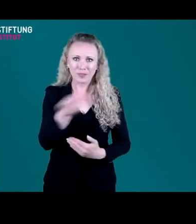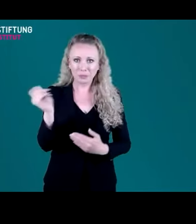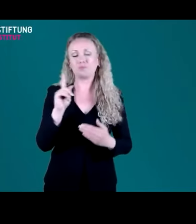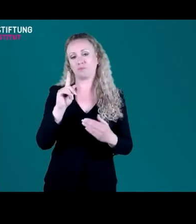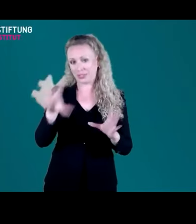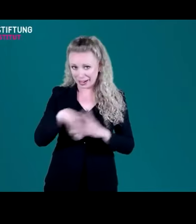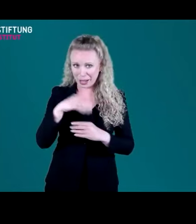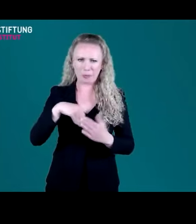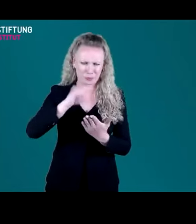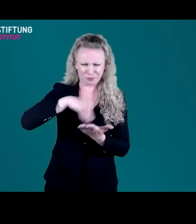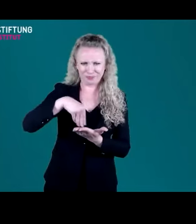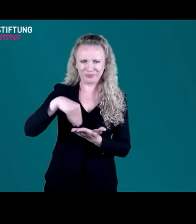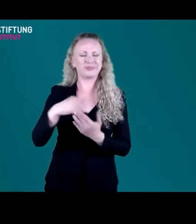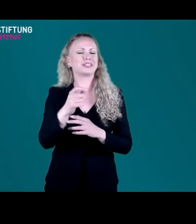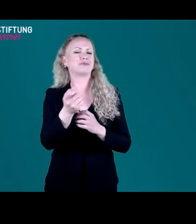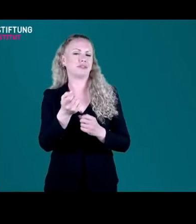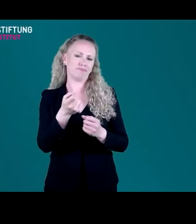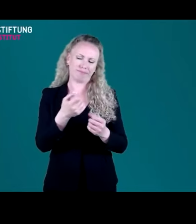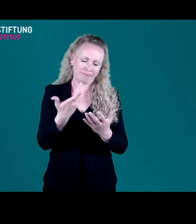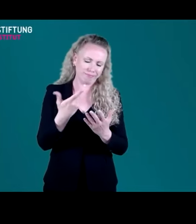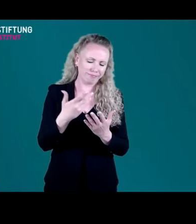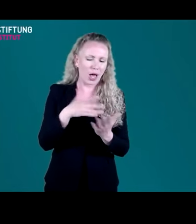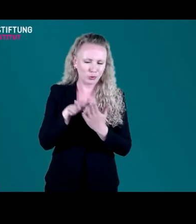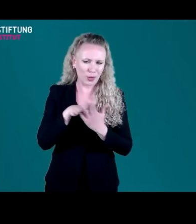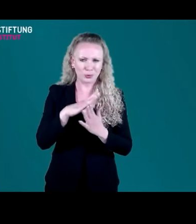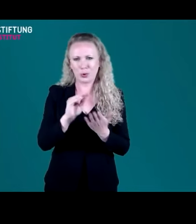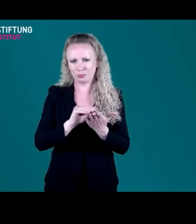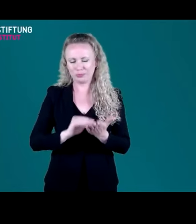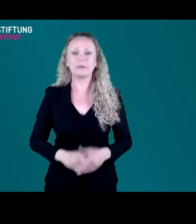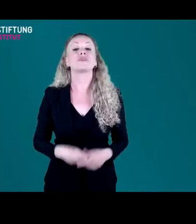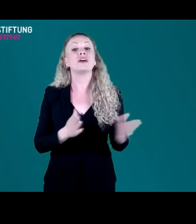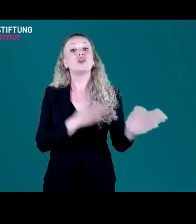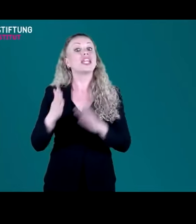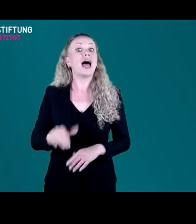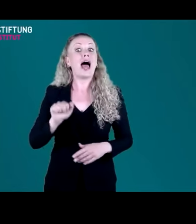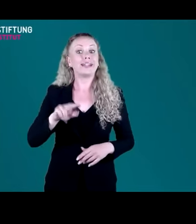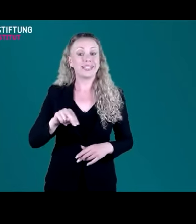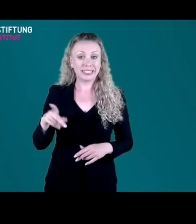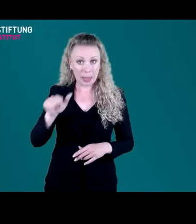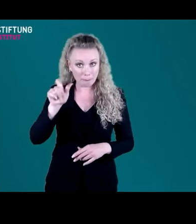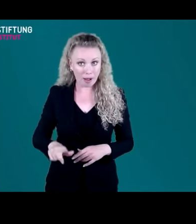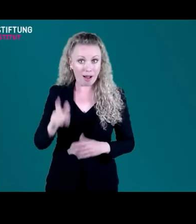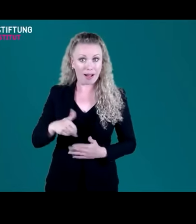Bevor ich nun an Andreas Kemper übergebe für seinen Vortrag, möchte ich mich noch bedanken bei allen,